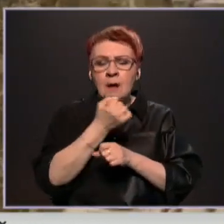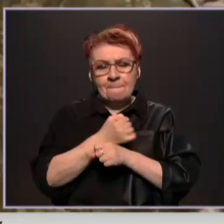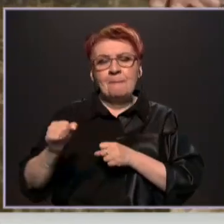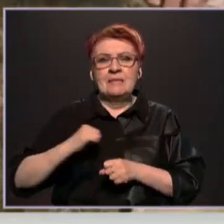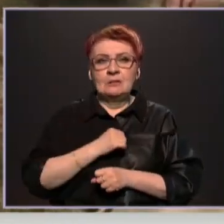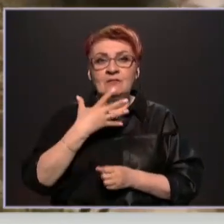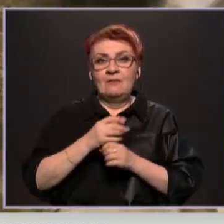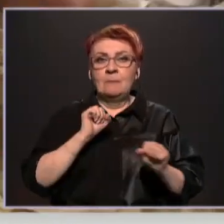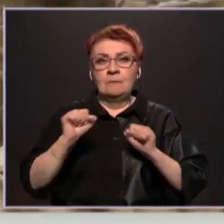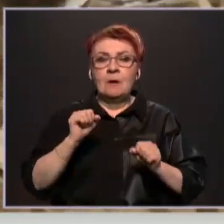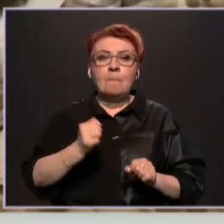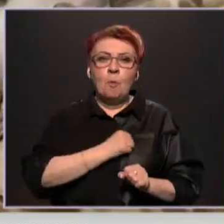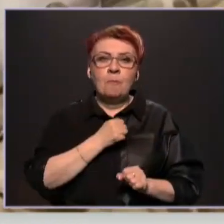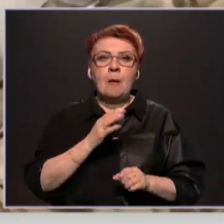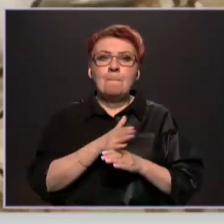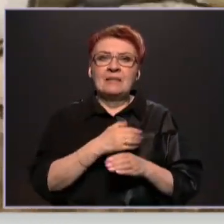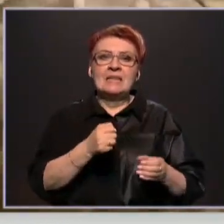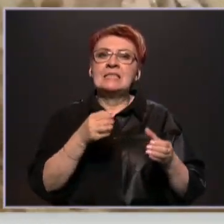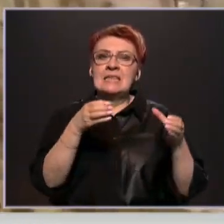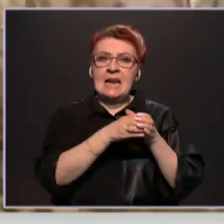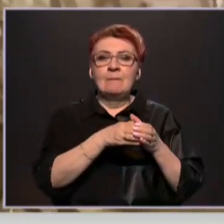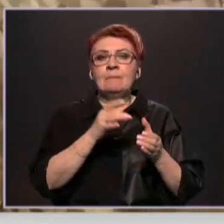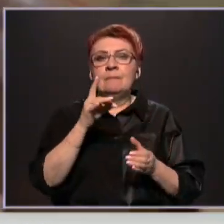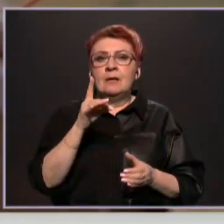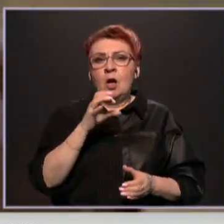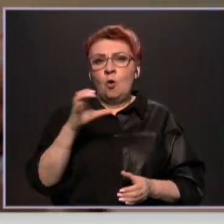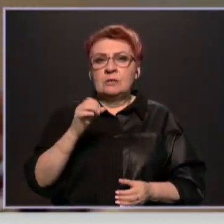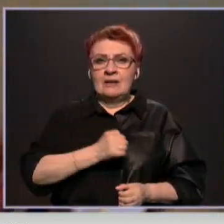своей командировке по боевым подразделениям росгвардии с воинским зна нием священники